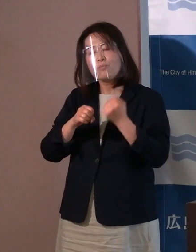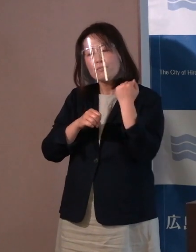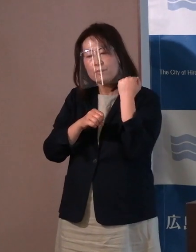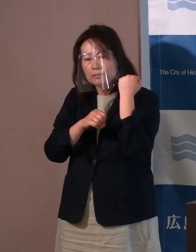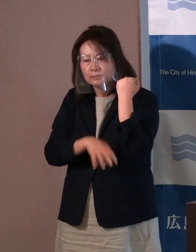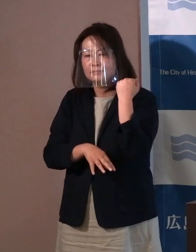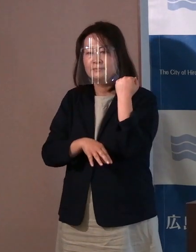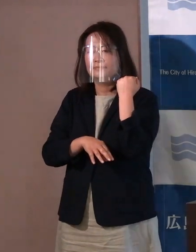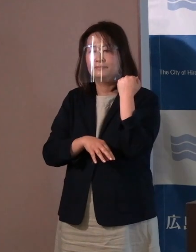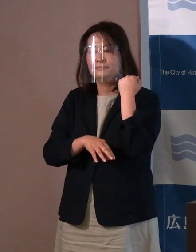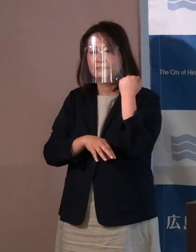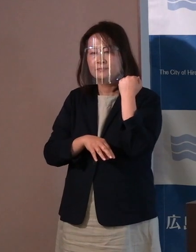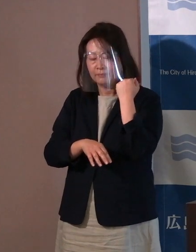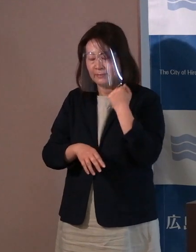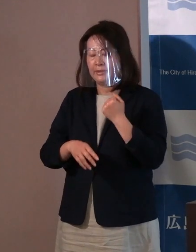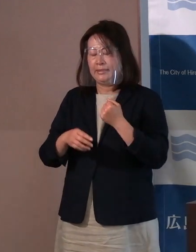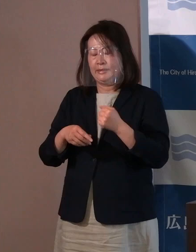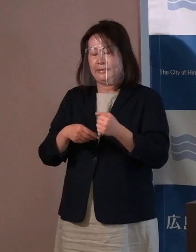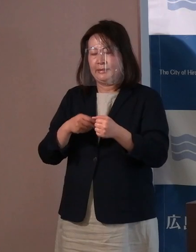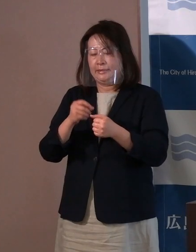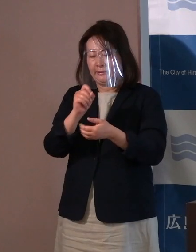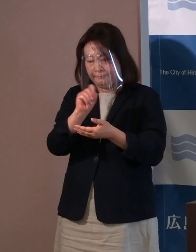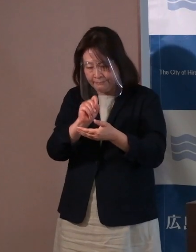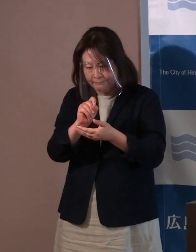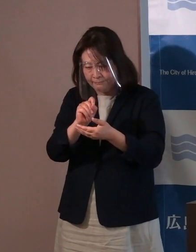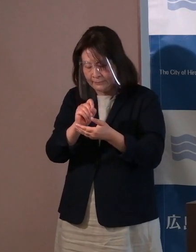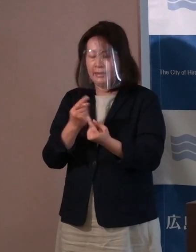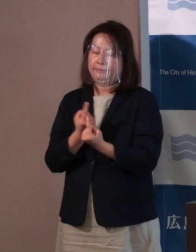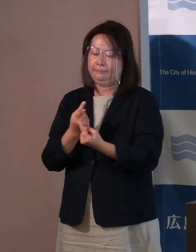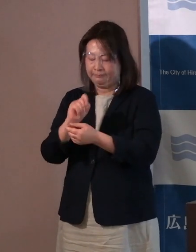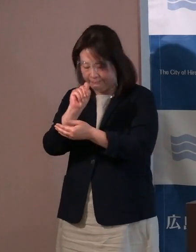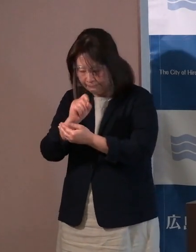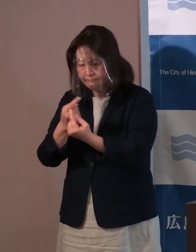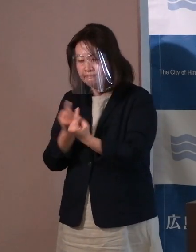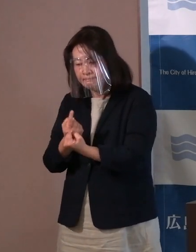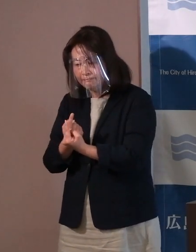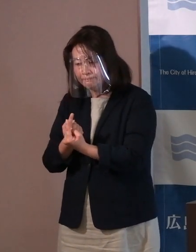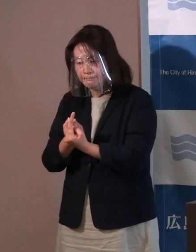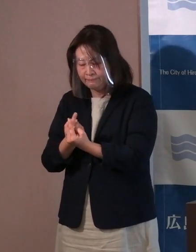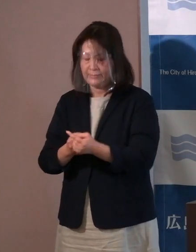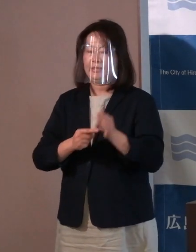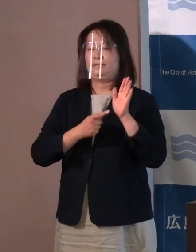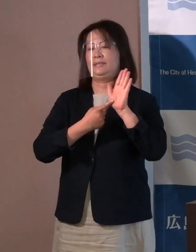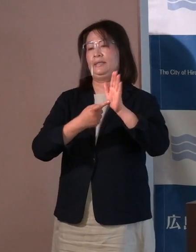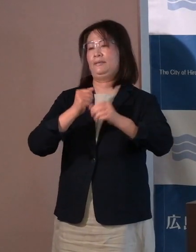推敲を重ねて､今回の宣言を 作成したという状況にあります｡